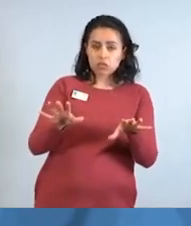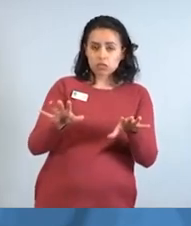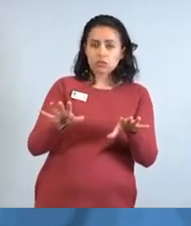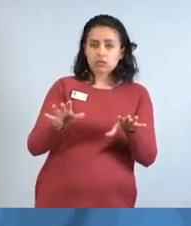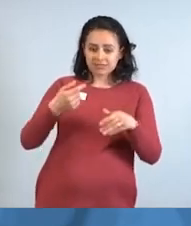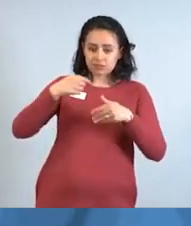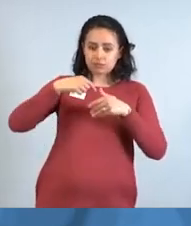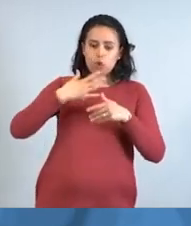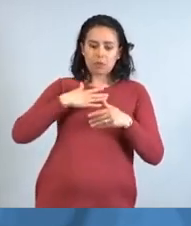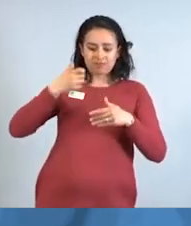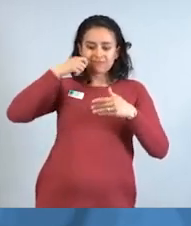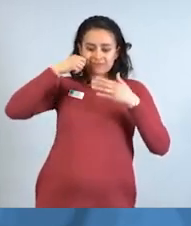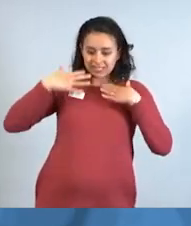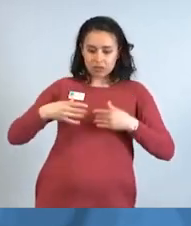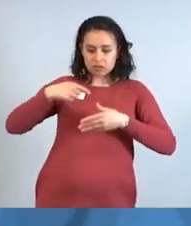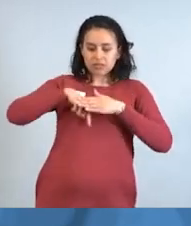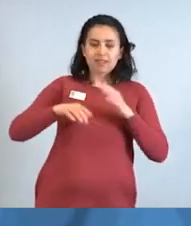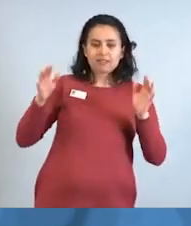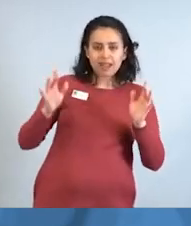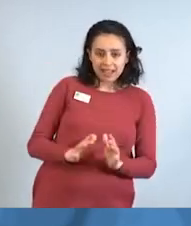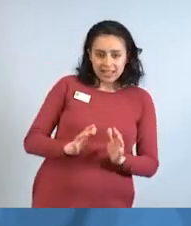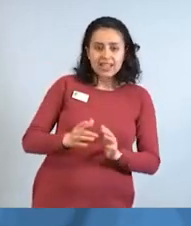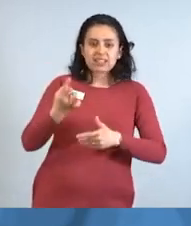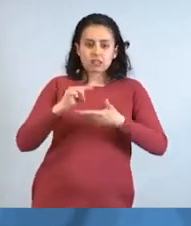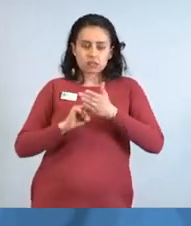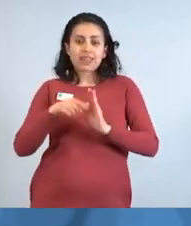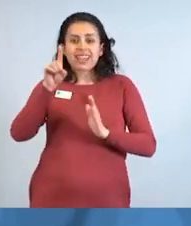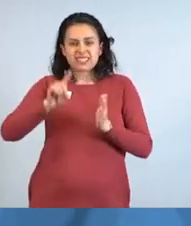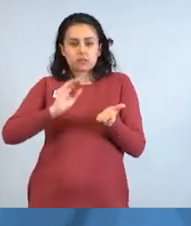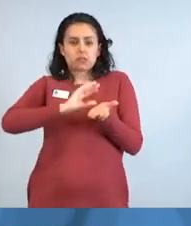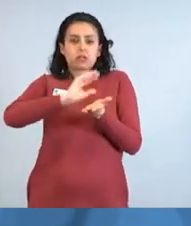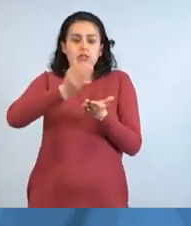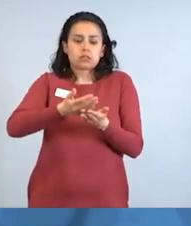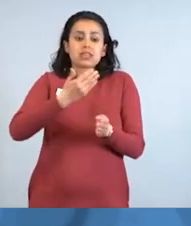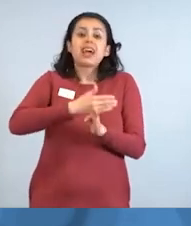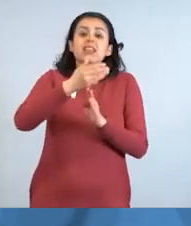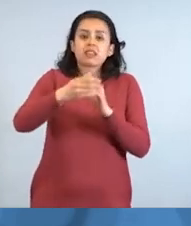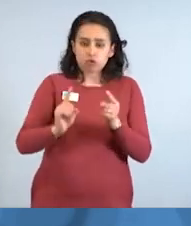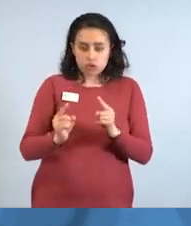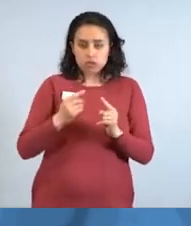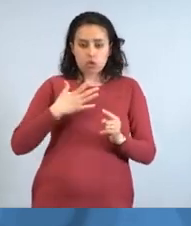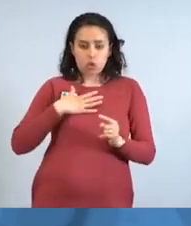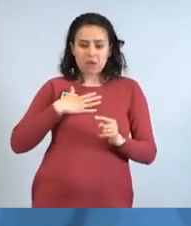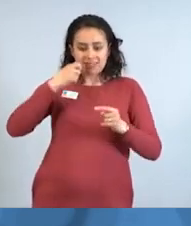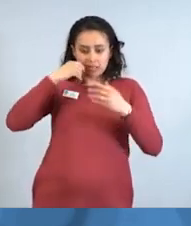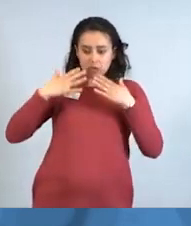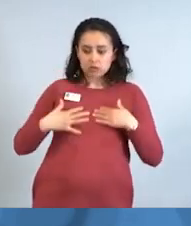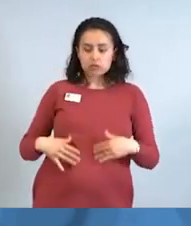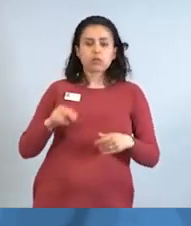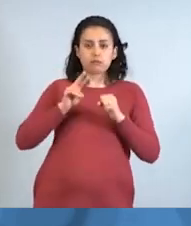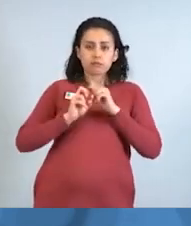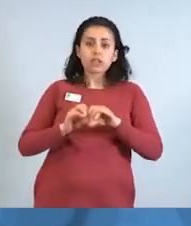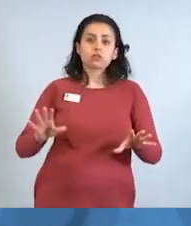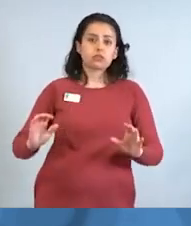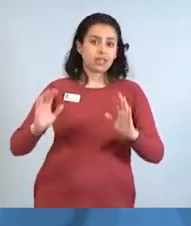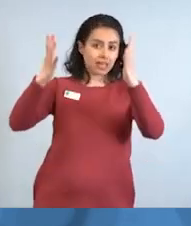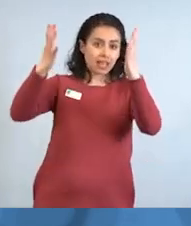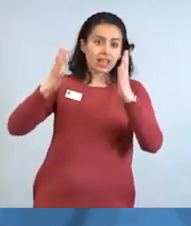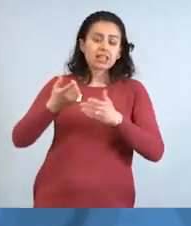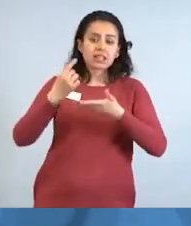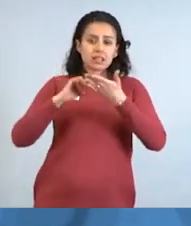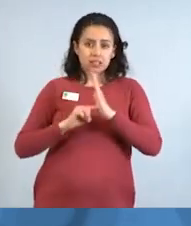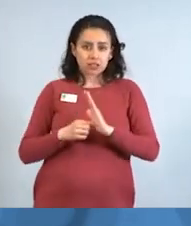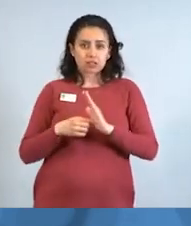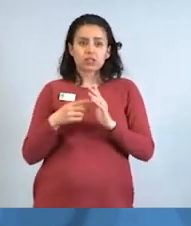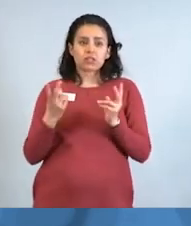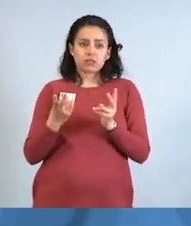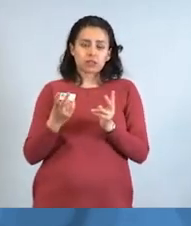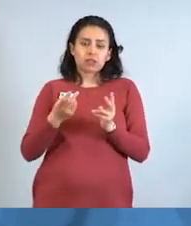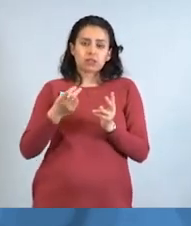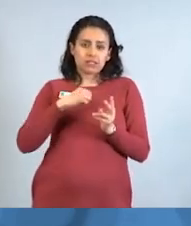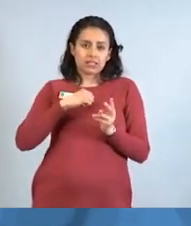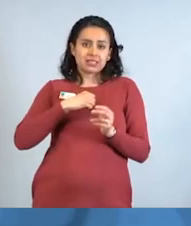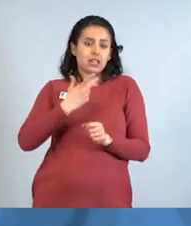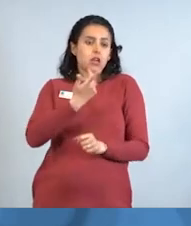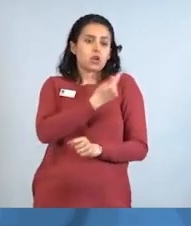Ensimmäisen annoksen jälkeen siis vielä saattaa kantaa virusta. Silloin se, että itse käyttää rokotettuna, suojelee lähipiiriin kuuluvia.